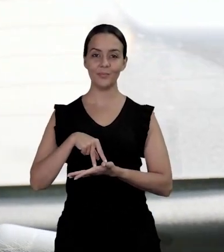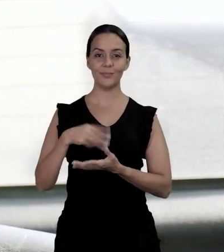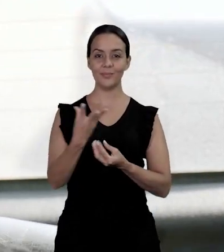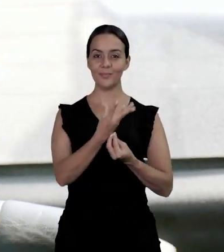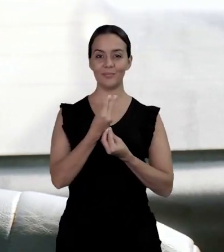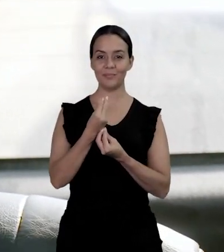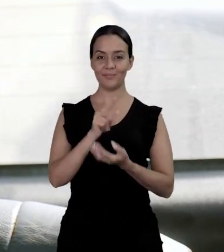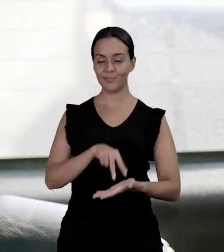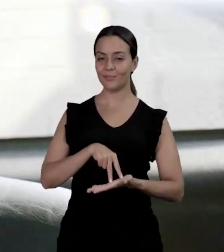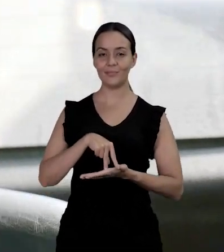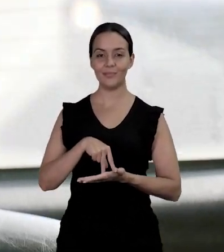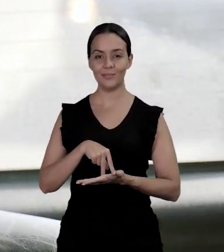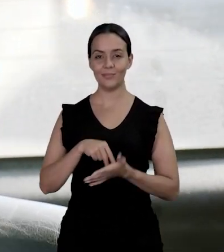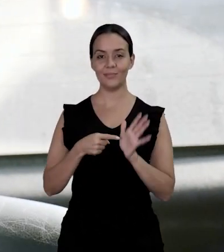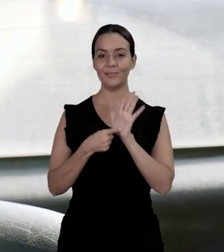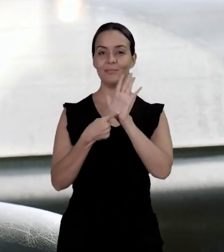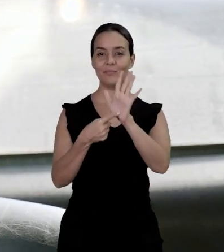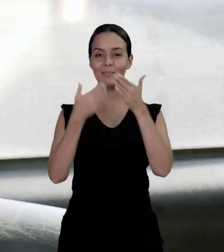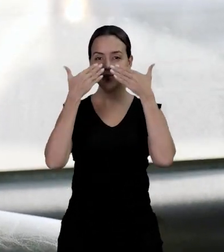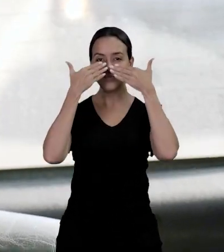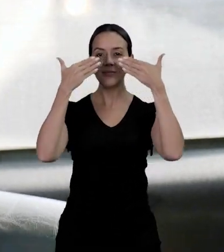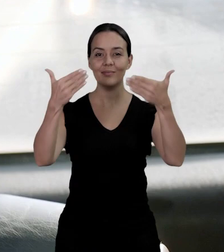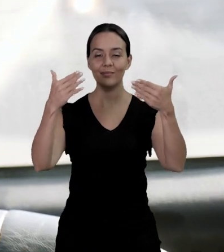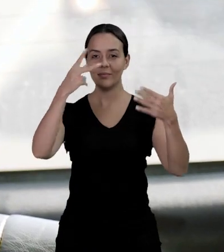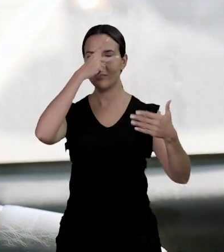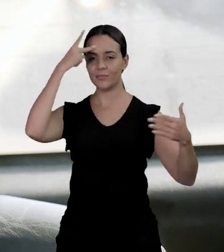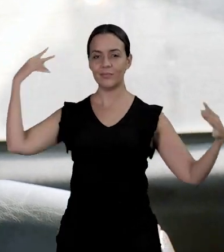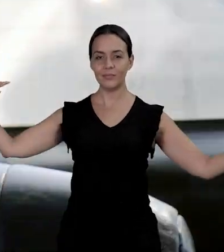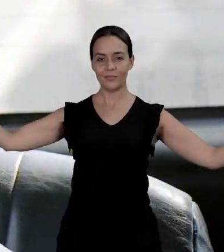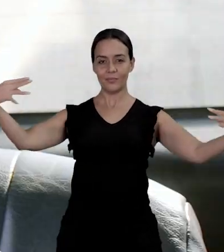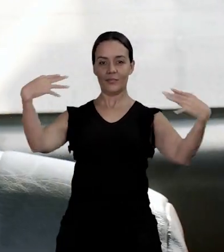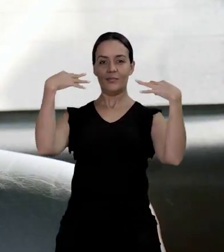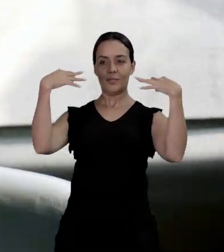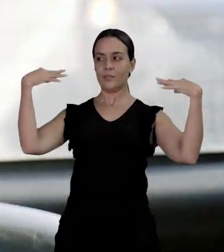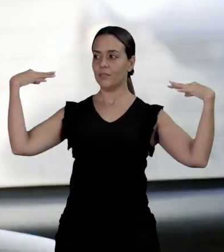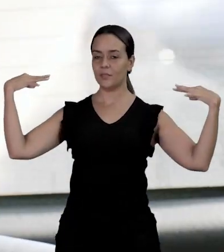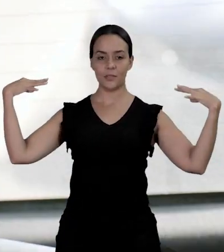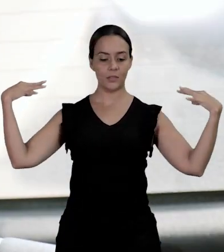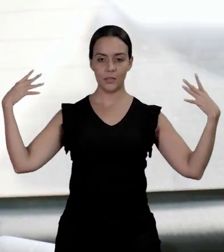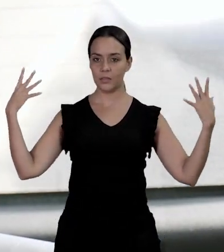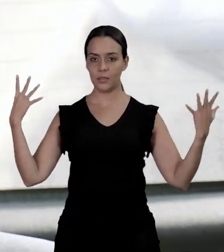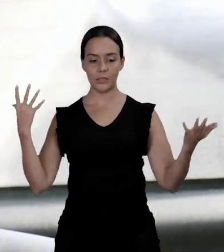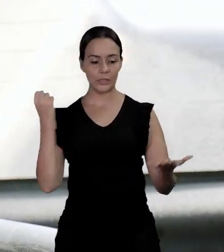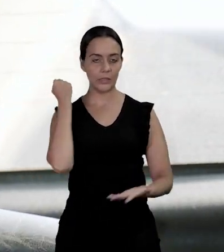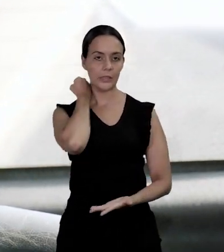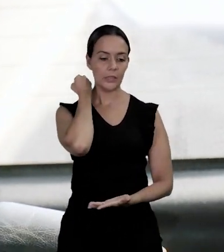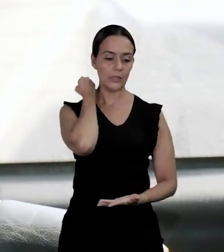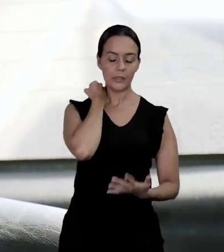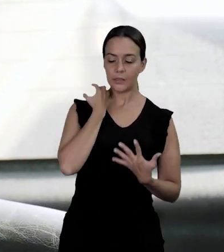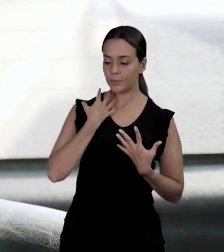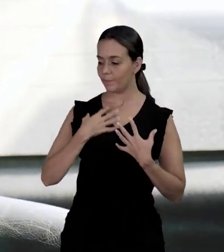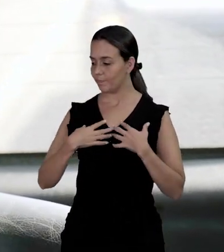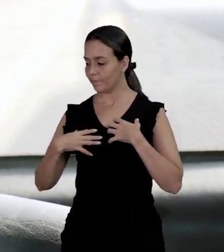daquilo que você é, do que você faz, de tal nível, que isso se torna, de alguma maneira,